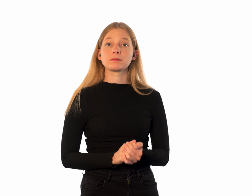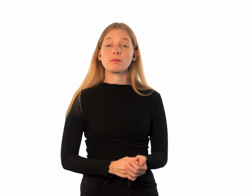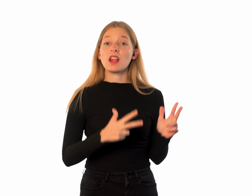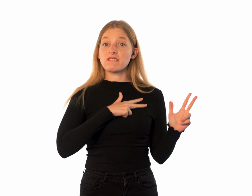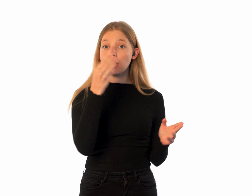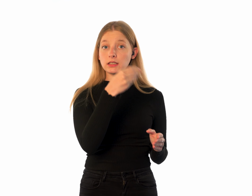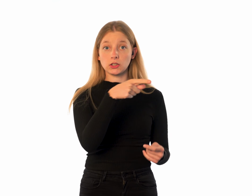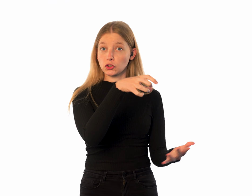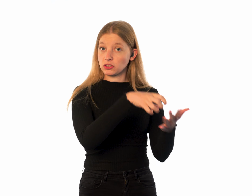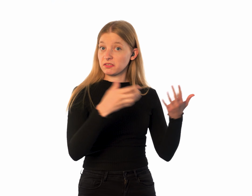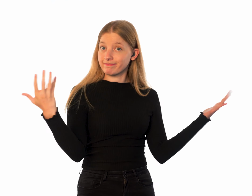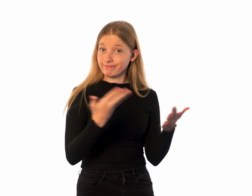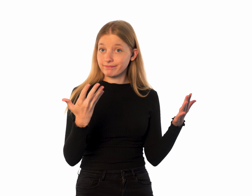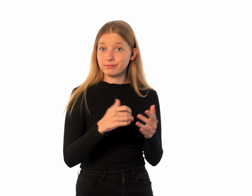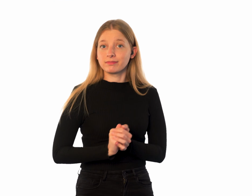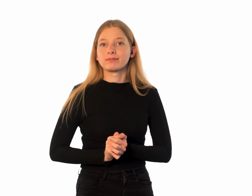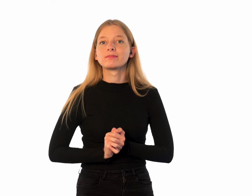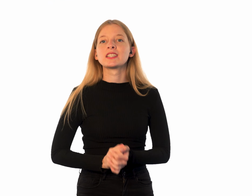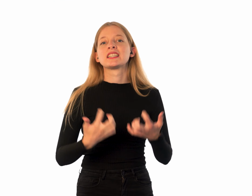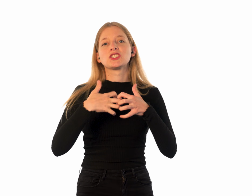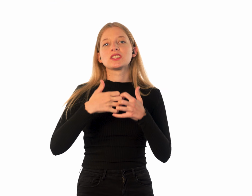Das Wahrzeichen der Stadt stellen die historischen